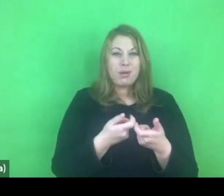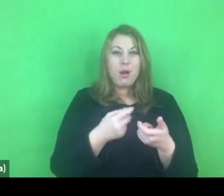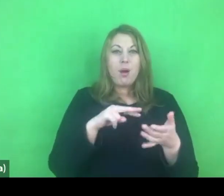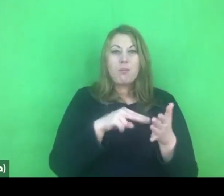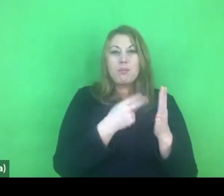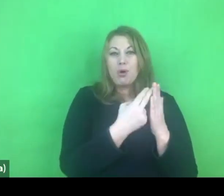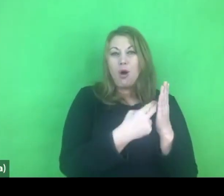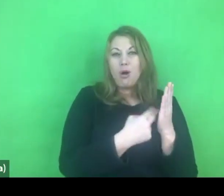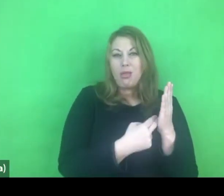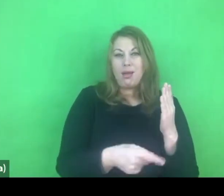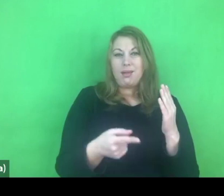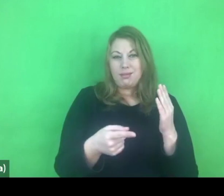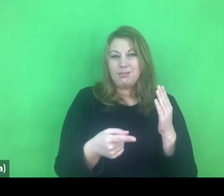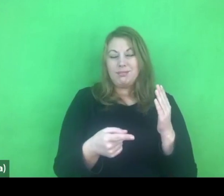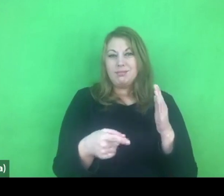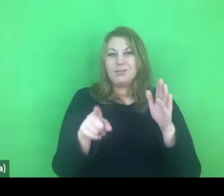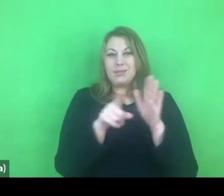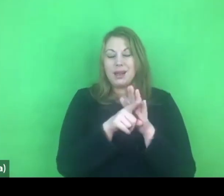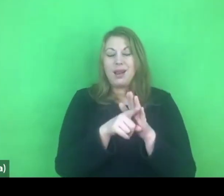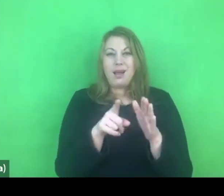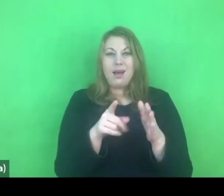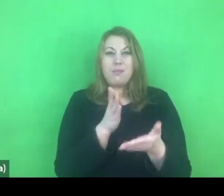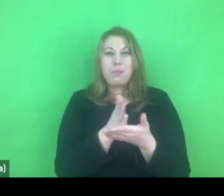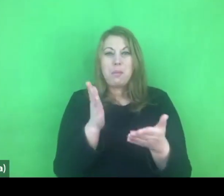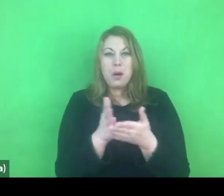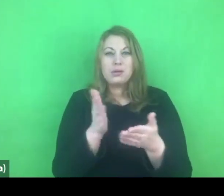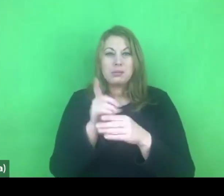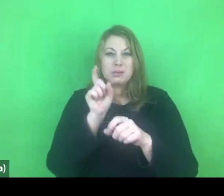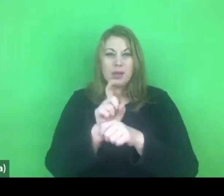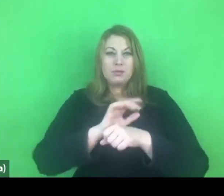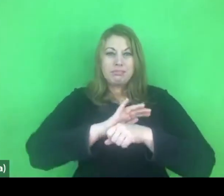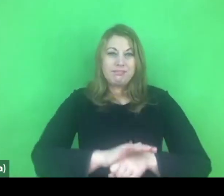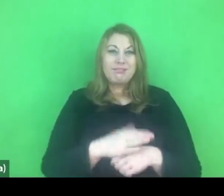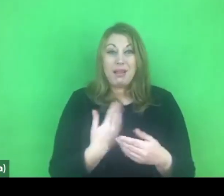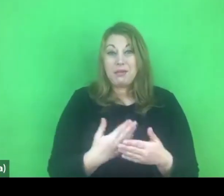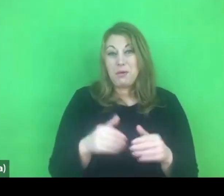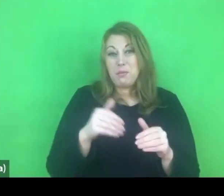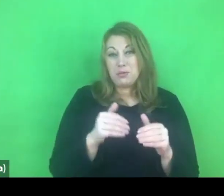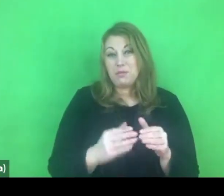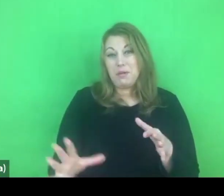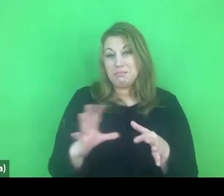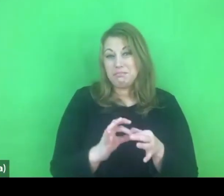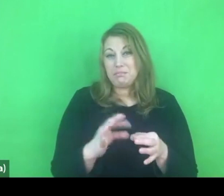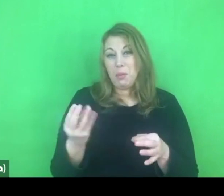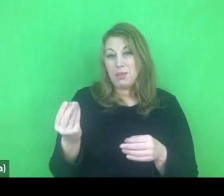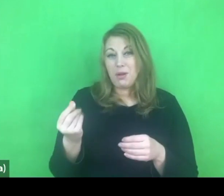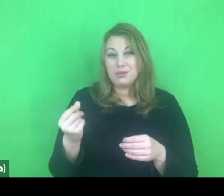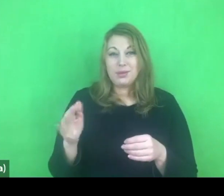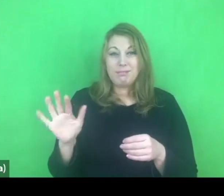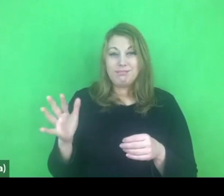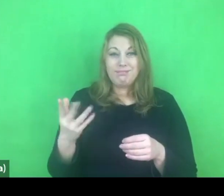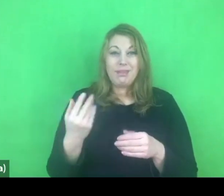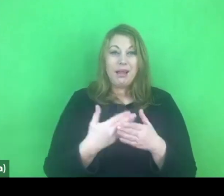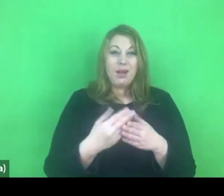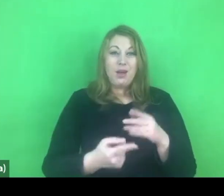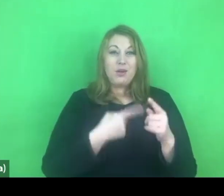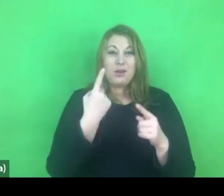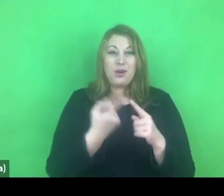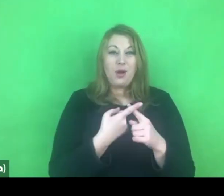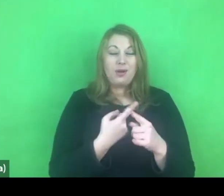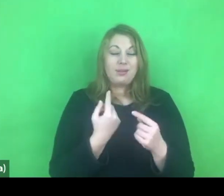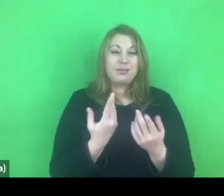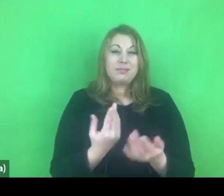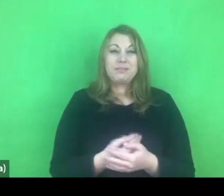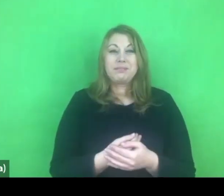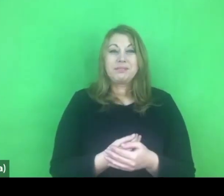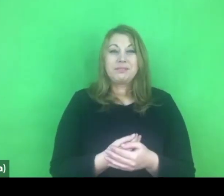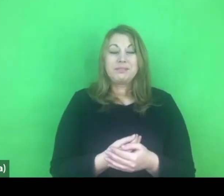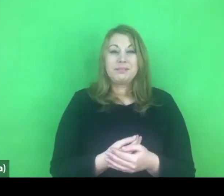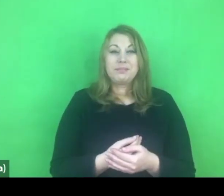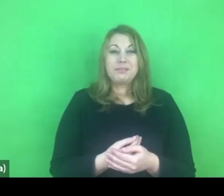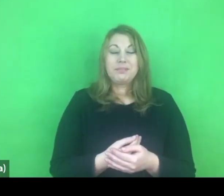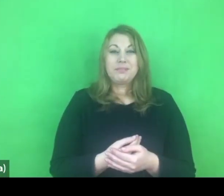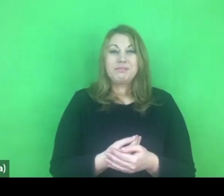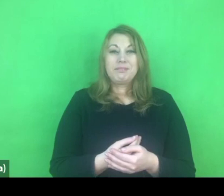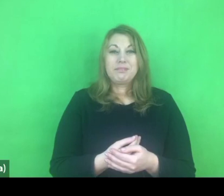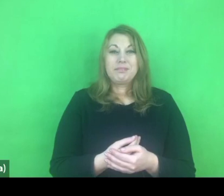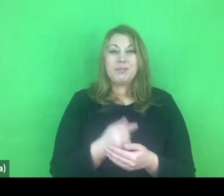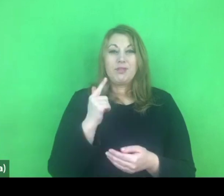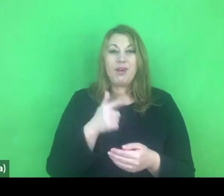Być może to też jest wątek, który wiąże się z tym okresem roku przewidzianym w programie na rok 2021.